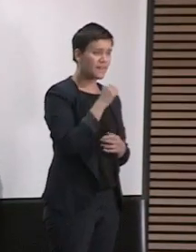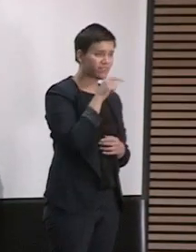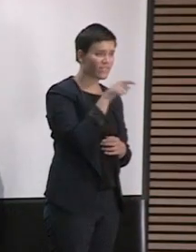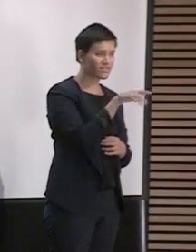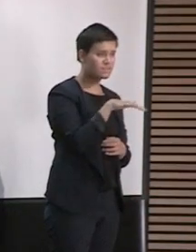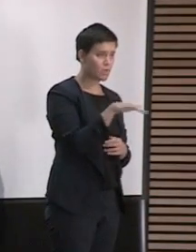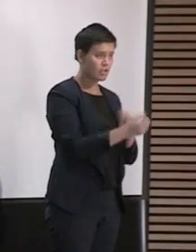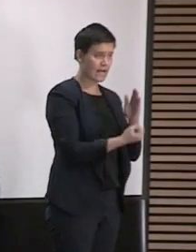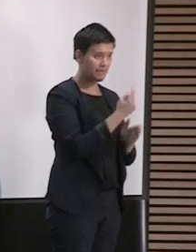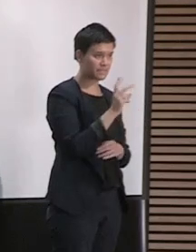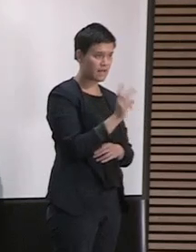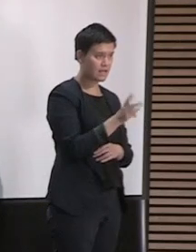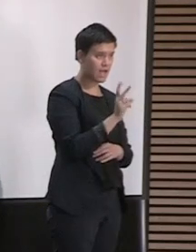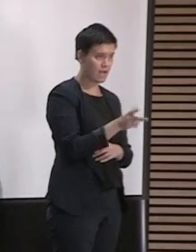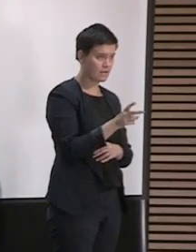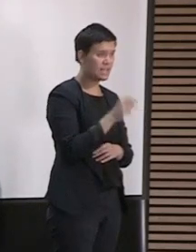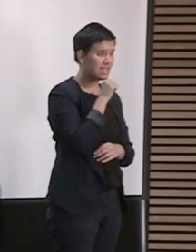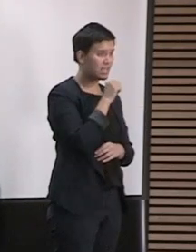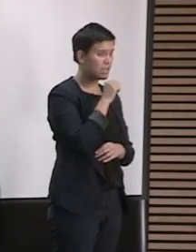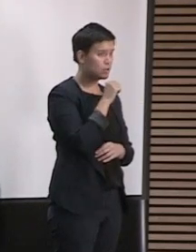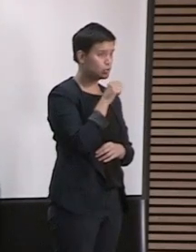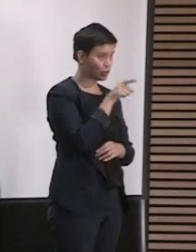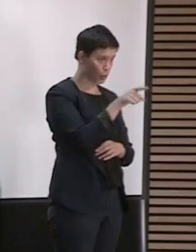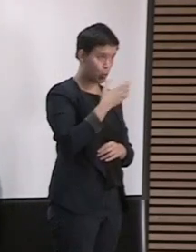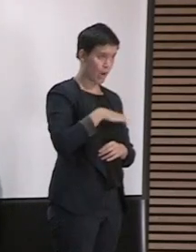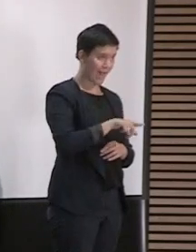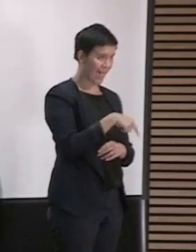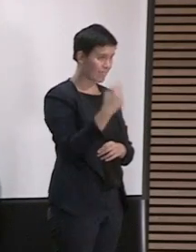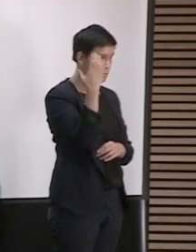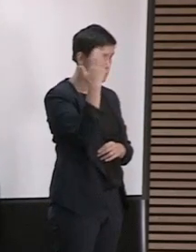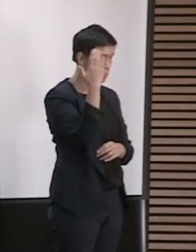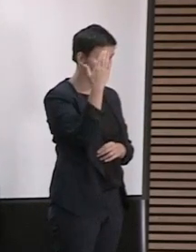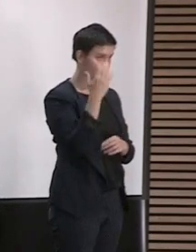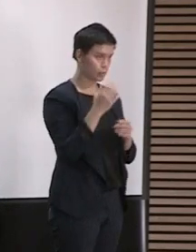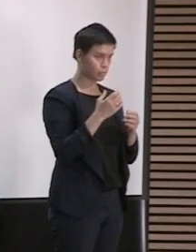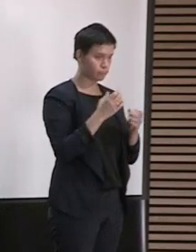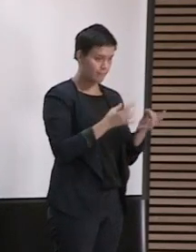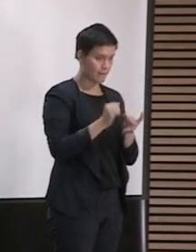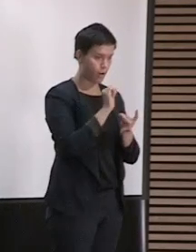Kei a koe he whaaarangi o nga kaupapa